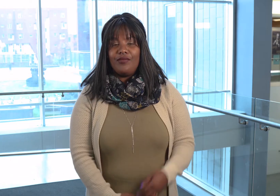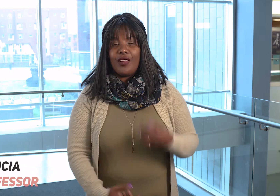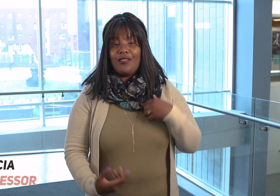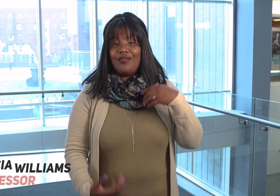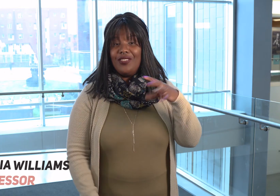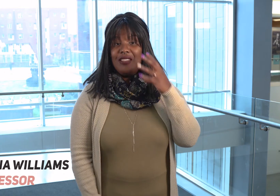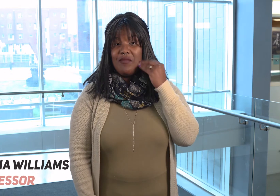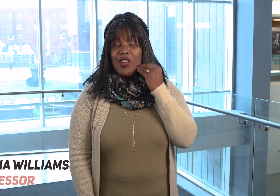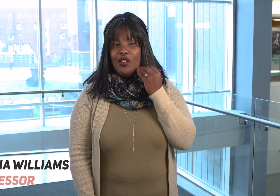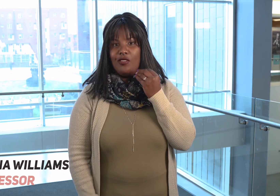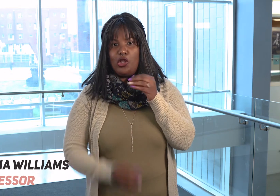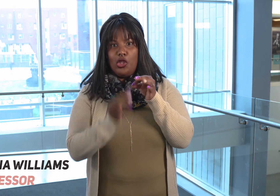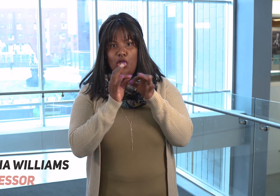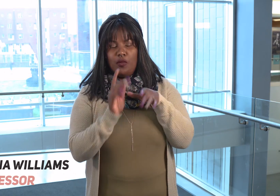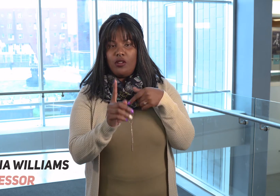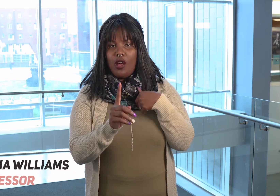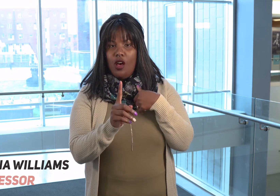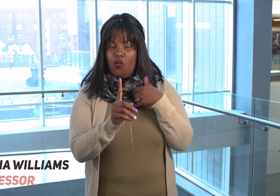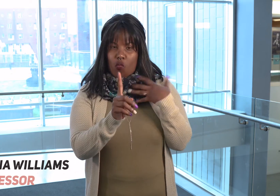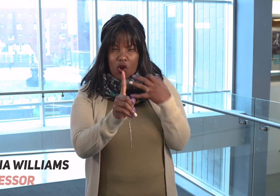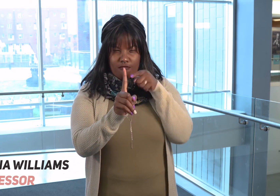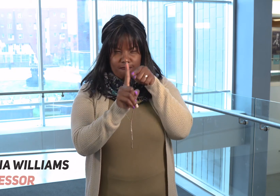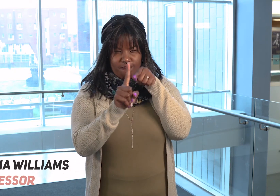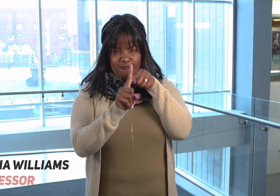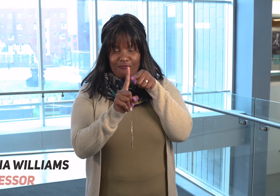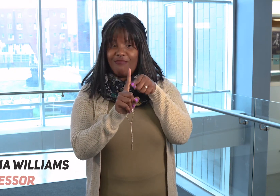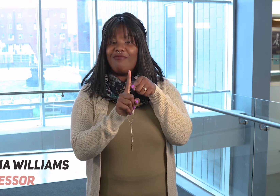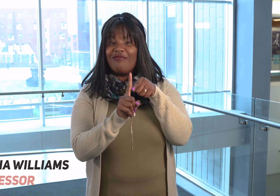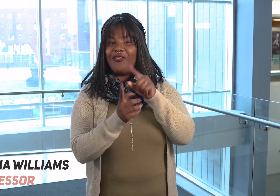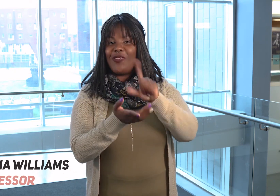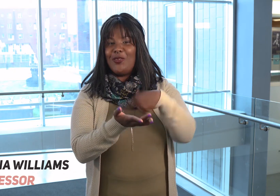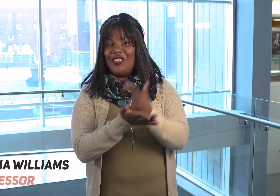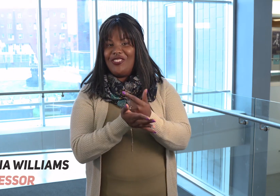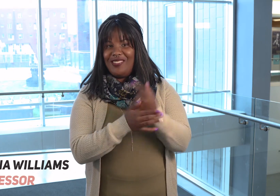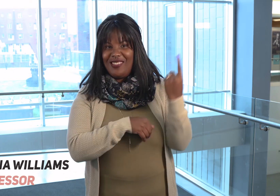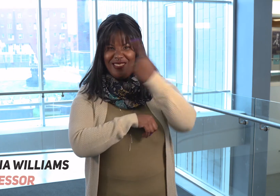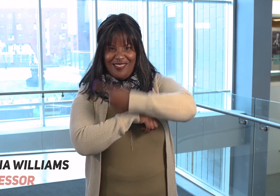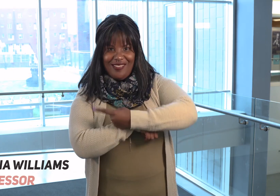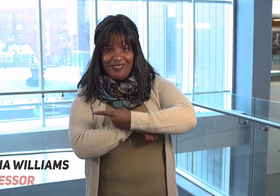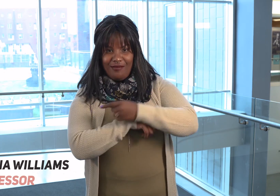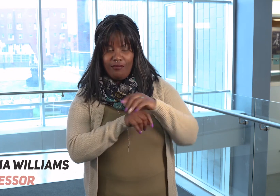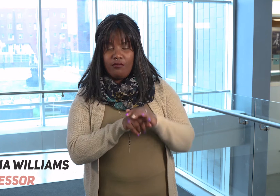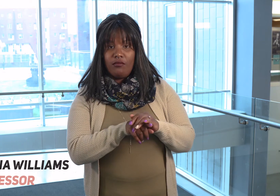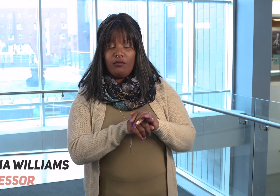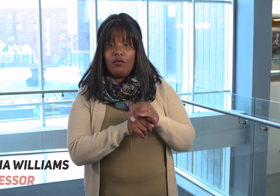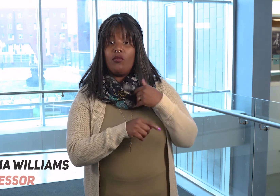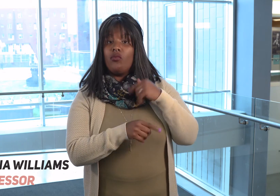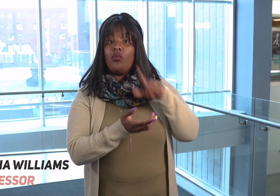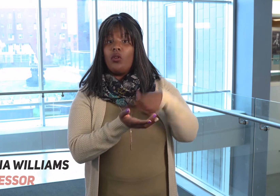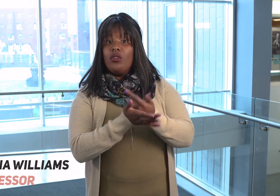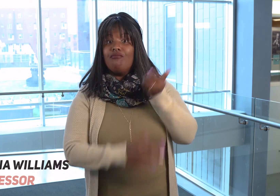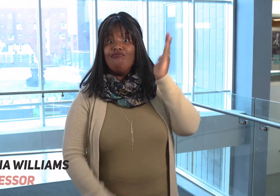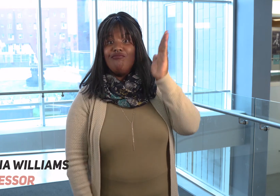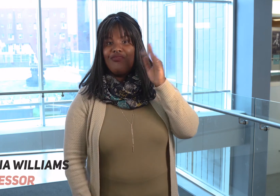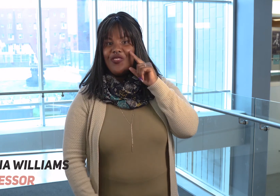Experimenté conseguir el intérprete exacto que quería el día de la graduación. Fui uno de los presentadores de graduación en Gallaudet.